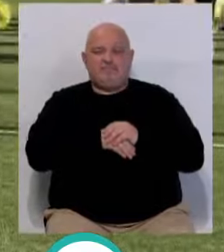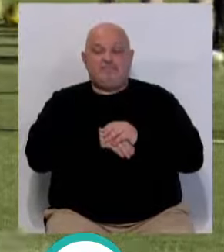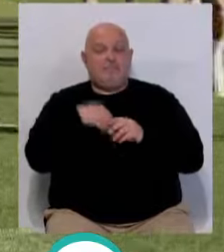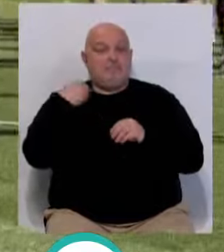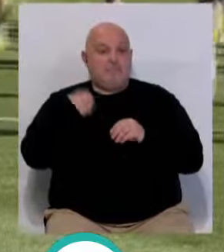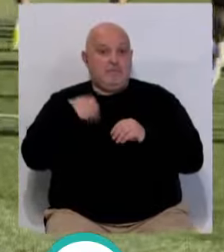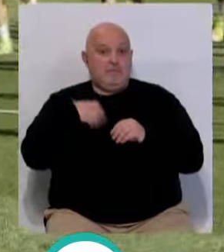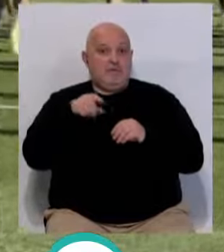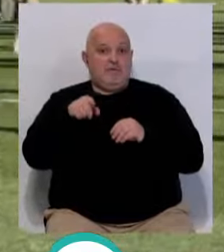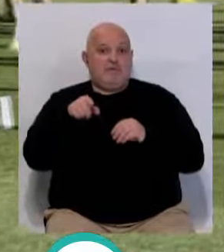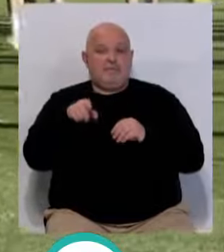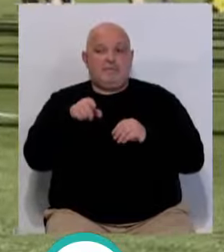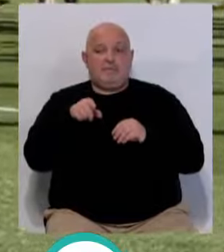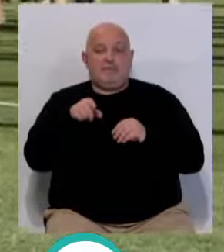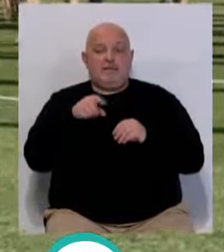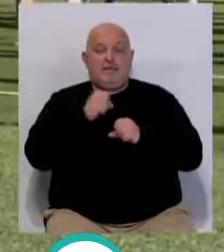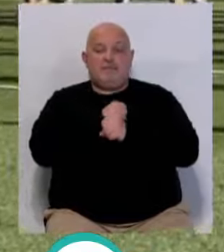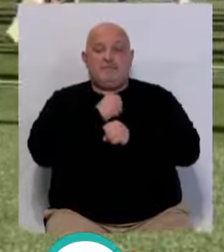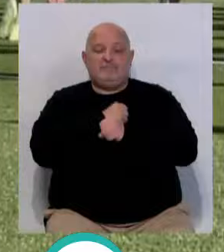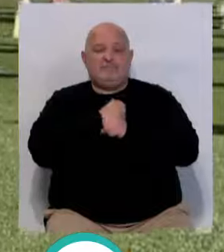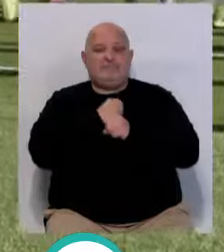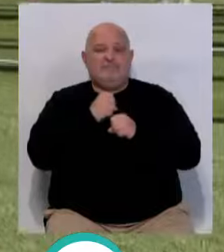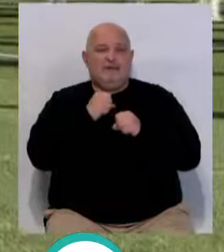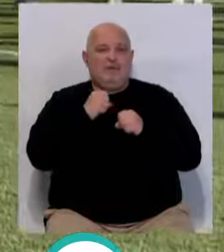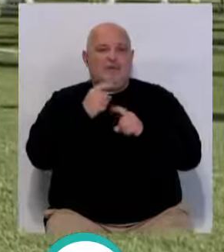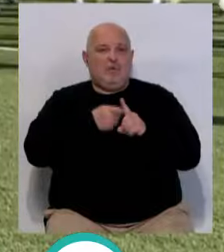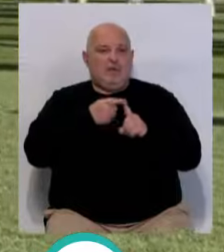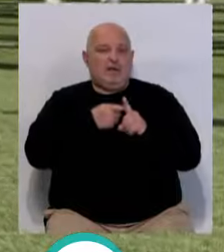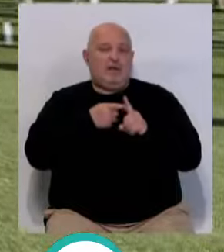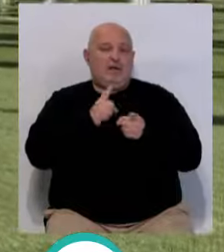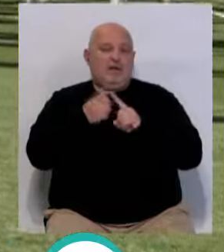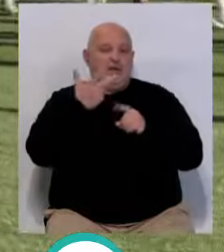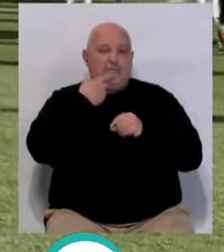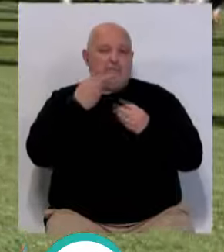quizá ese trabajo que desempeña en el terreno de juego y que conoce bien Mauricio pelegrino